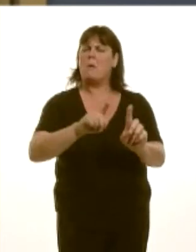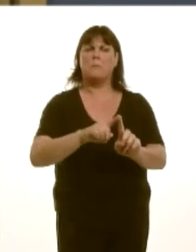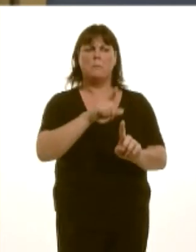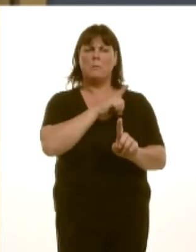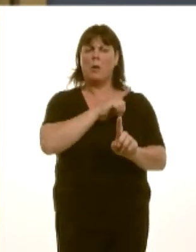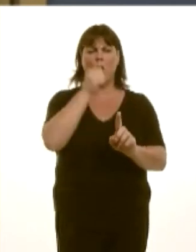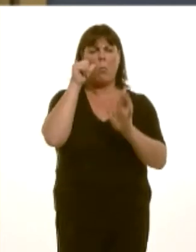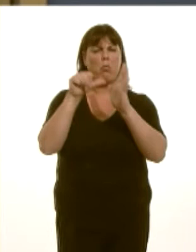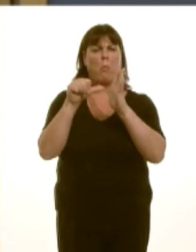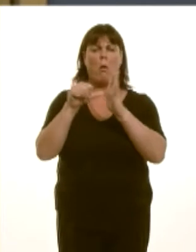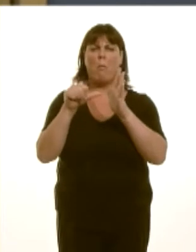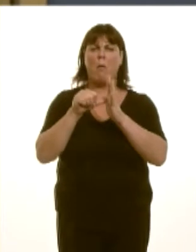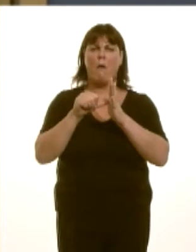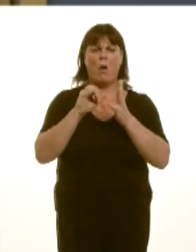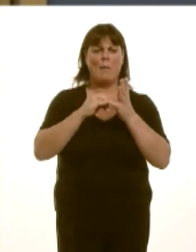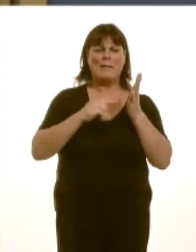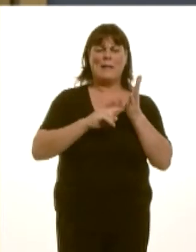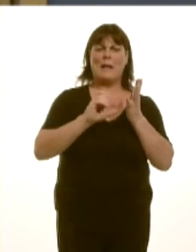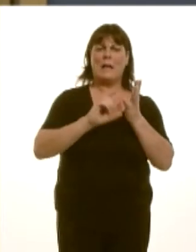rhwng San Clêr a Rhos-goch, o gyfeiriad Llanddowror.